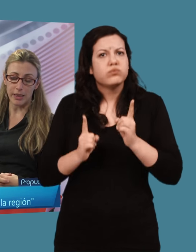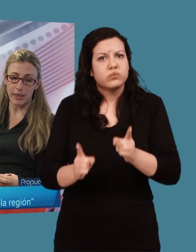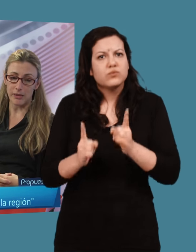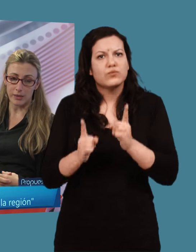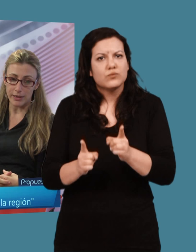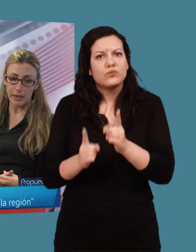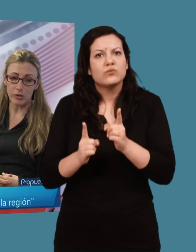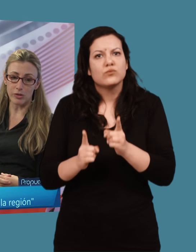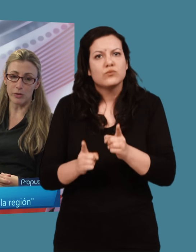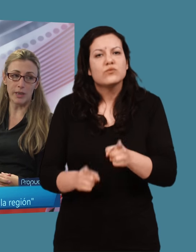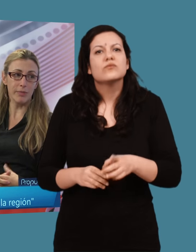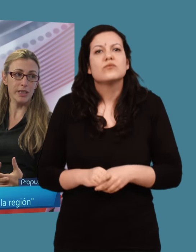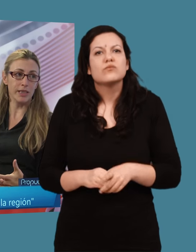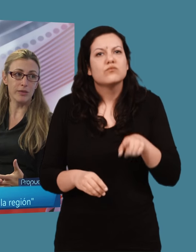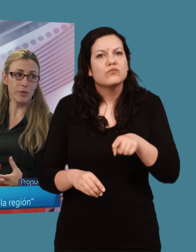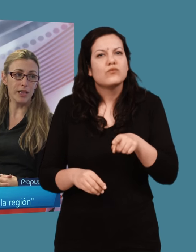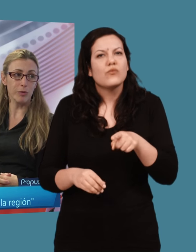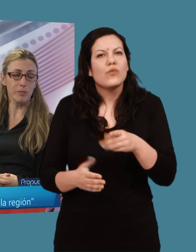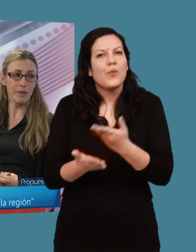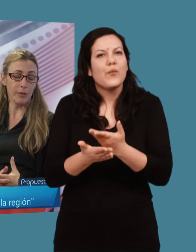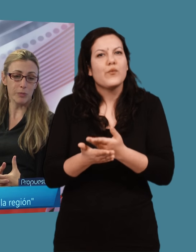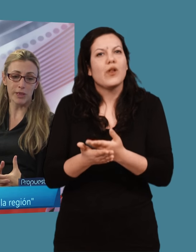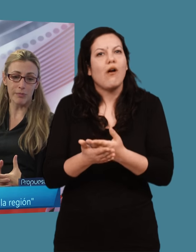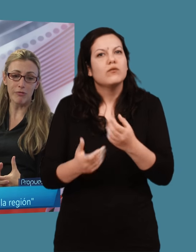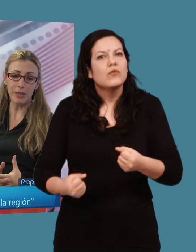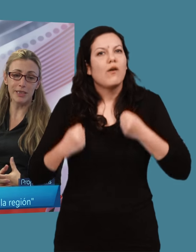ofreciendo regularmente y es una de las propuestas más fuertes de